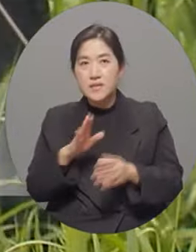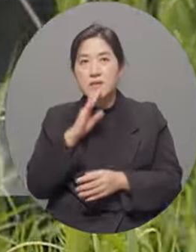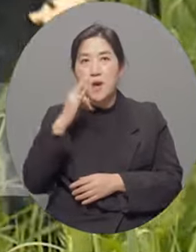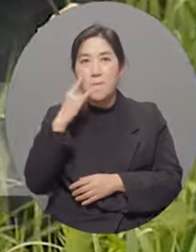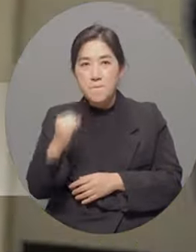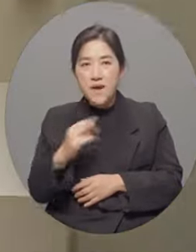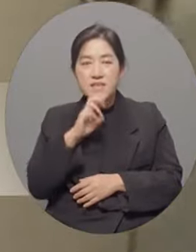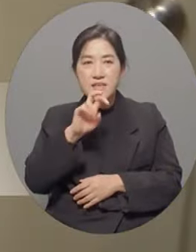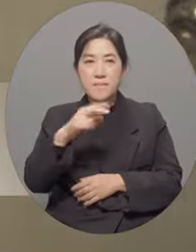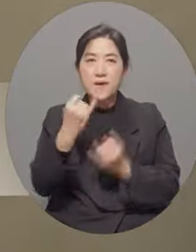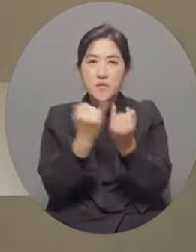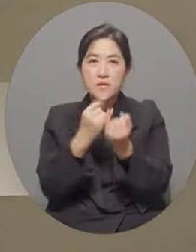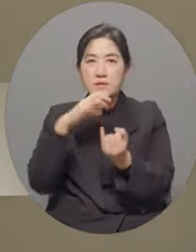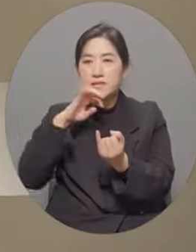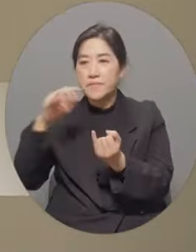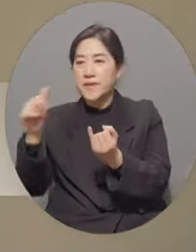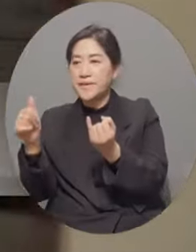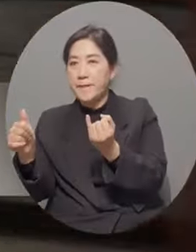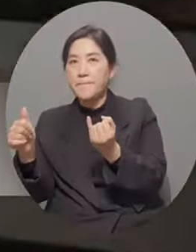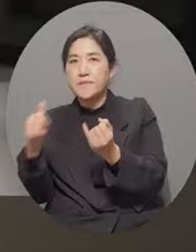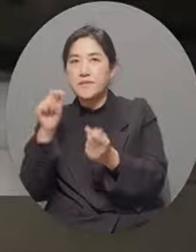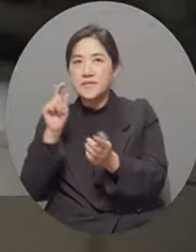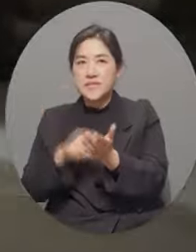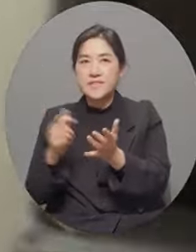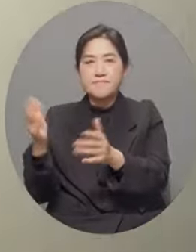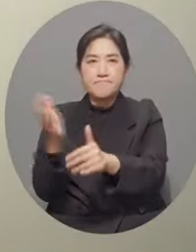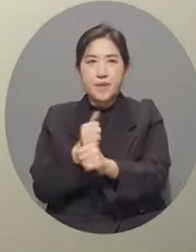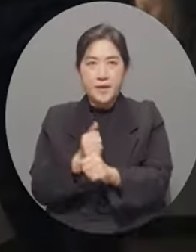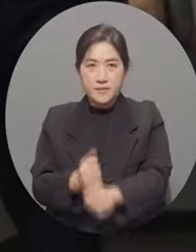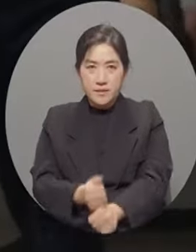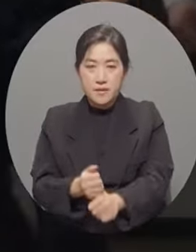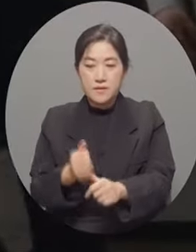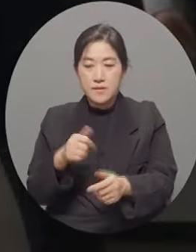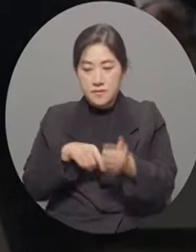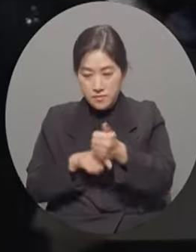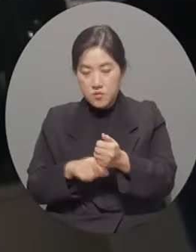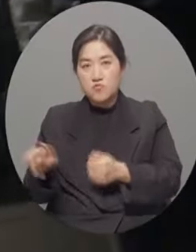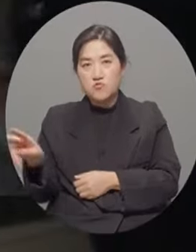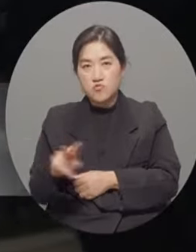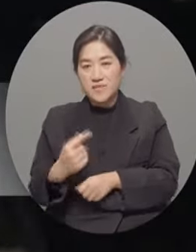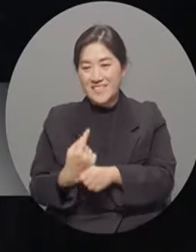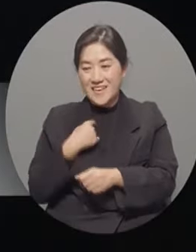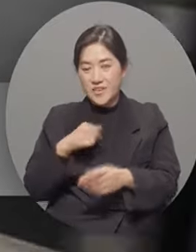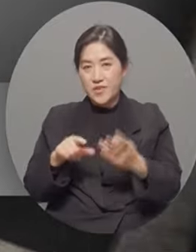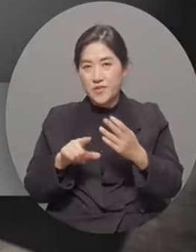하루 뒤인 어제 경찰은 아기의 친모인 30대여성과 40대 남성을 긴급 체포했습니다.